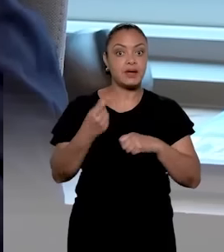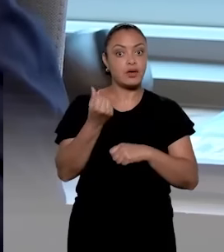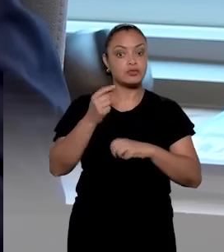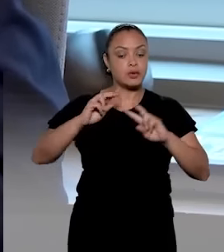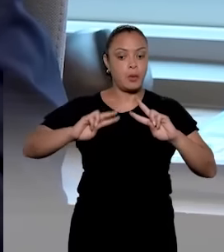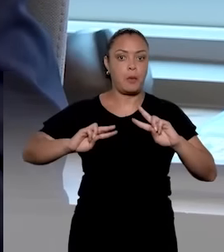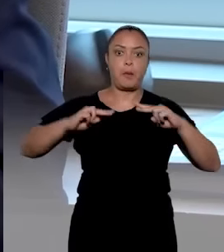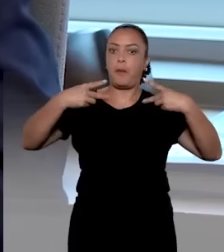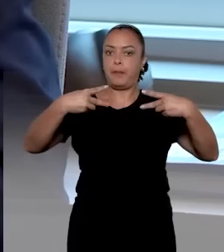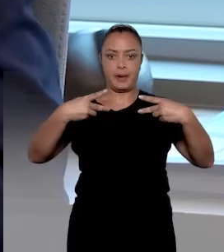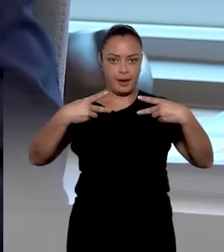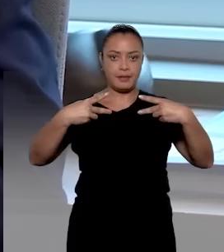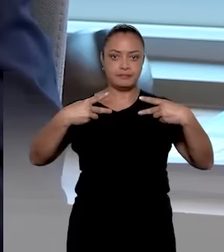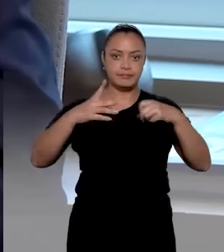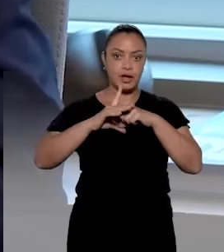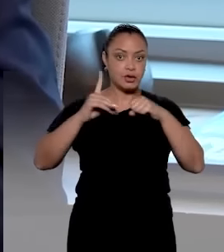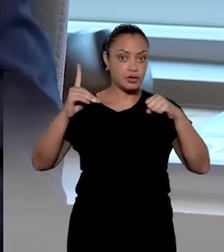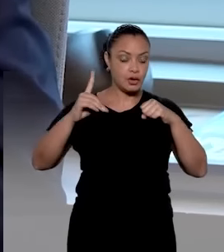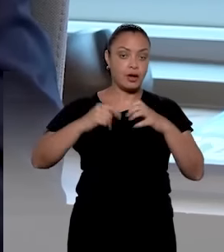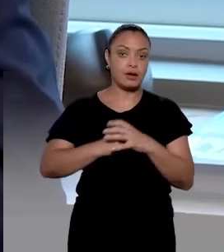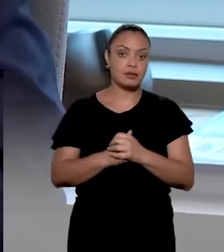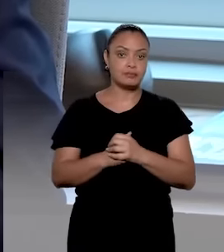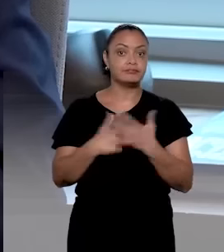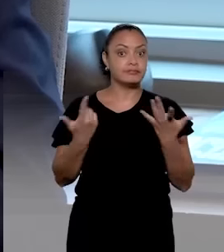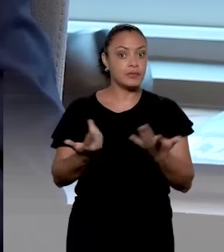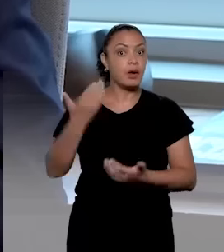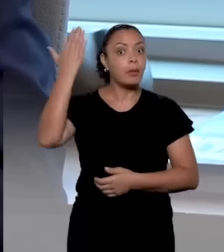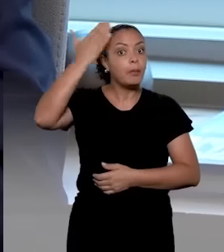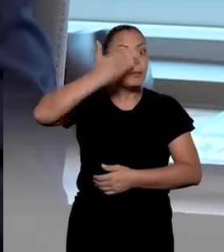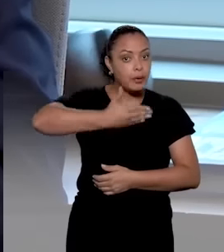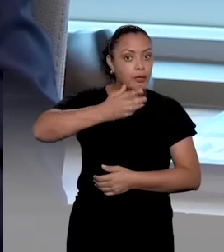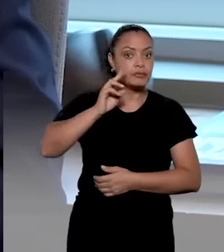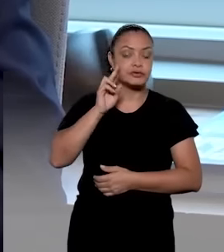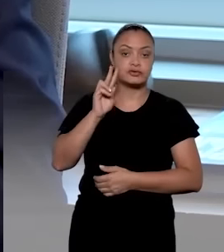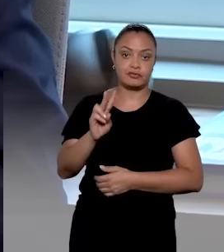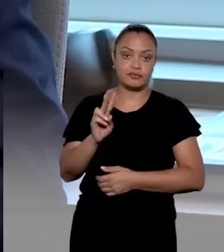em dólar. Então, foi uma questão, uma prova mais recente da segurança alimentar como tema